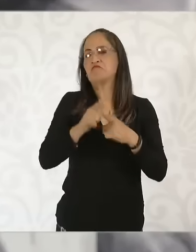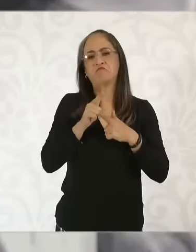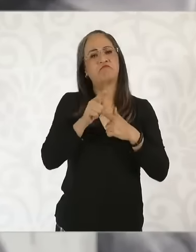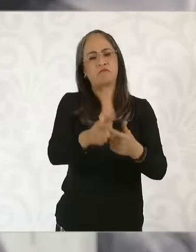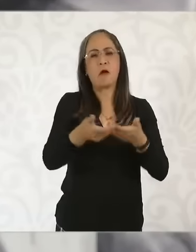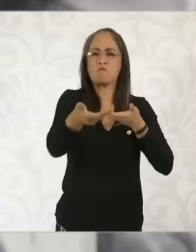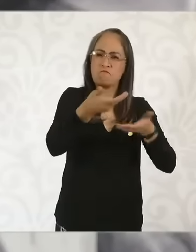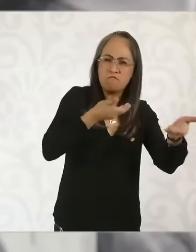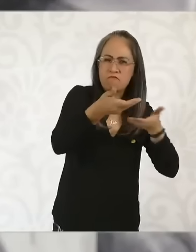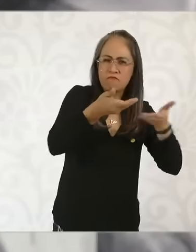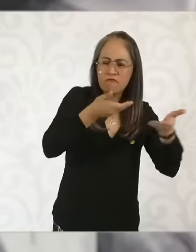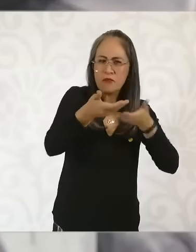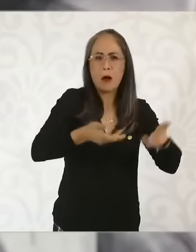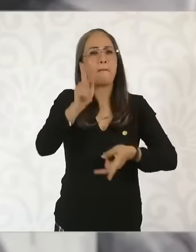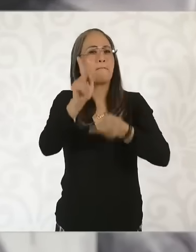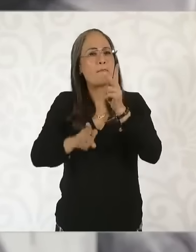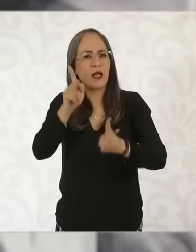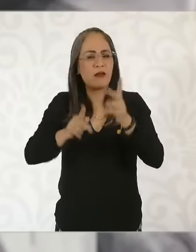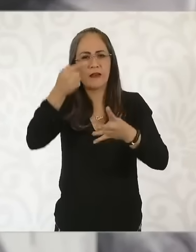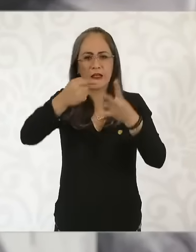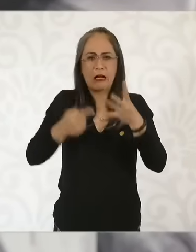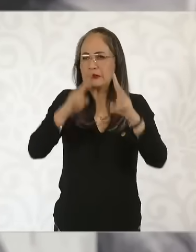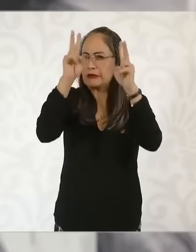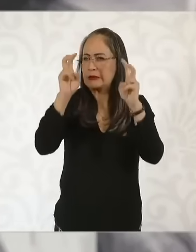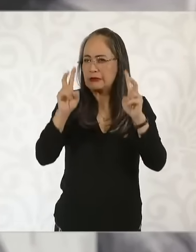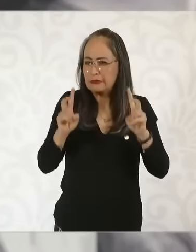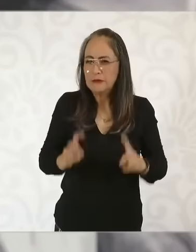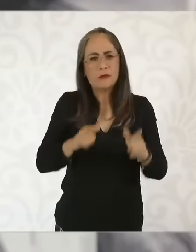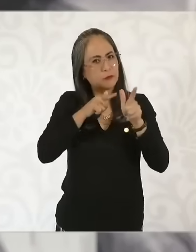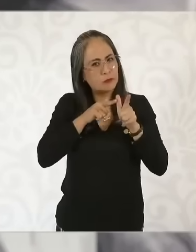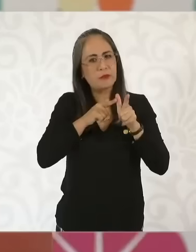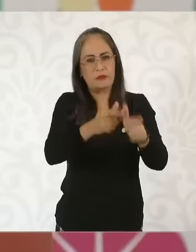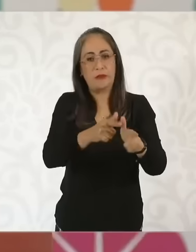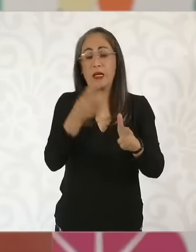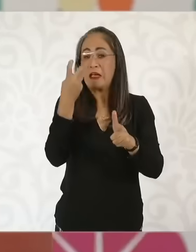seguir manteniendo las conversaciones en los diversos temas porque ha sido una estrategia